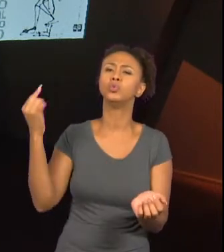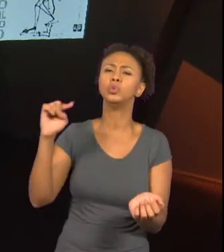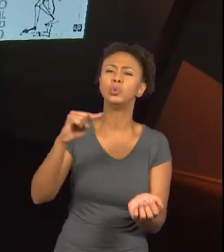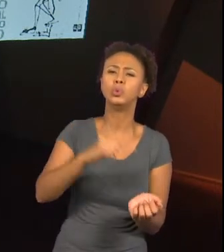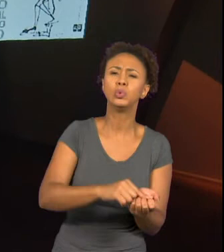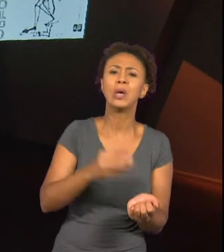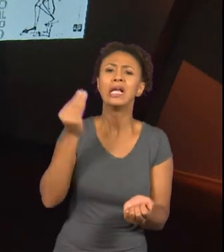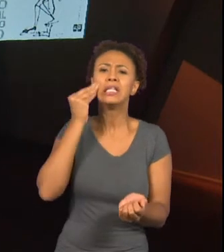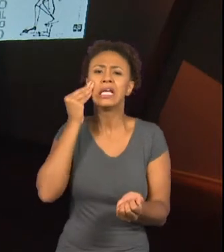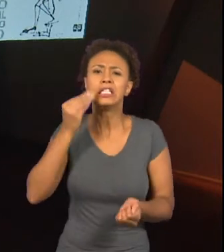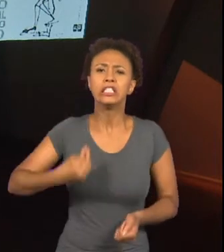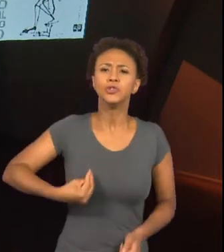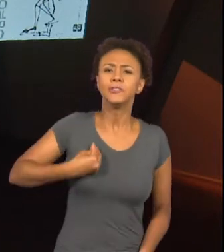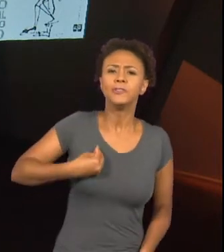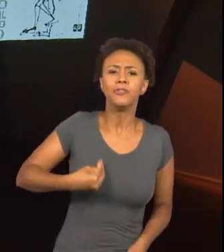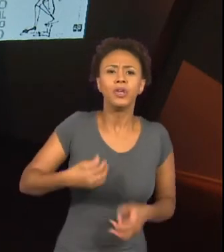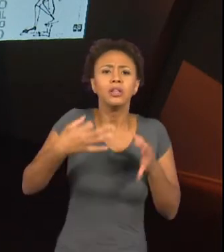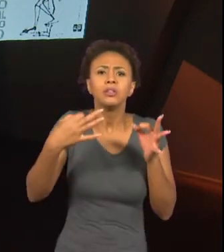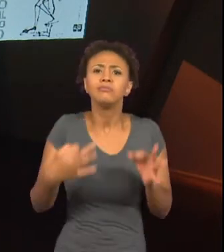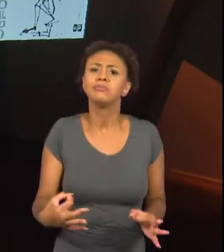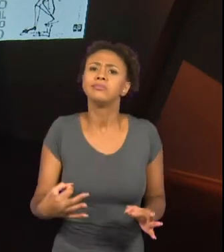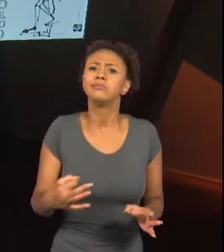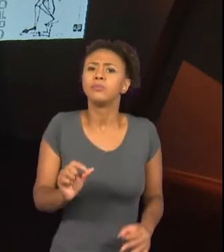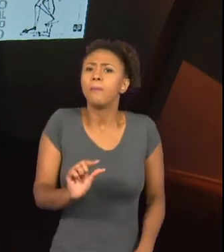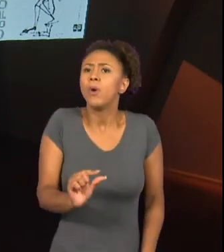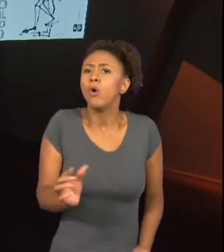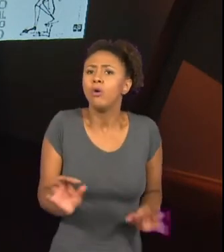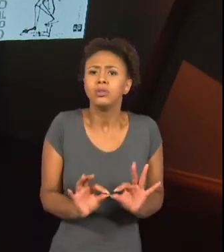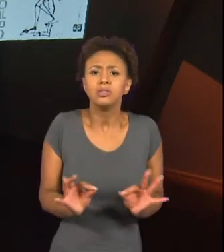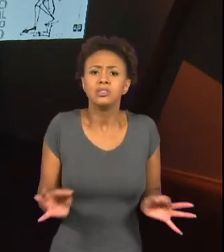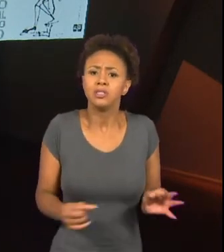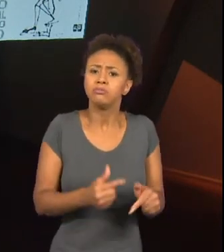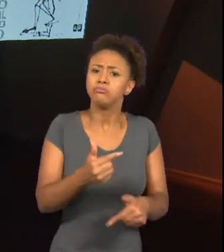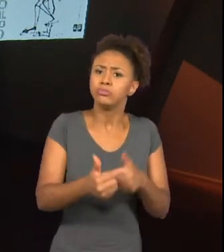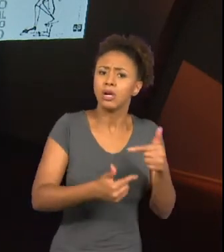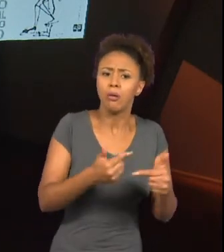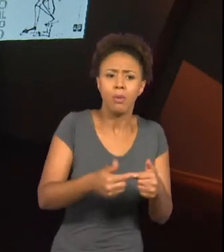DIGNIDADE, DE UMA VIDA UM POUCO MAIS LINDA DE TRABALHO, DE EMPREGO.